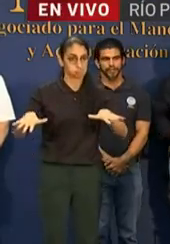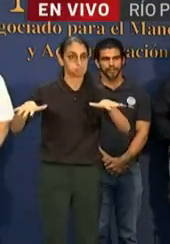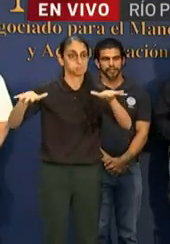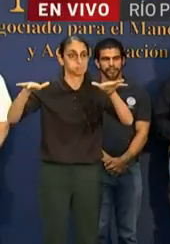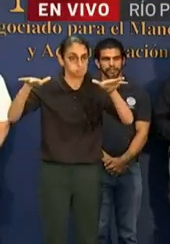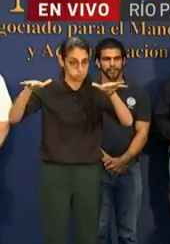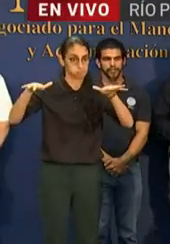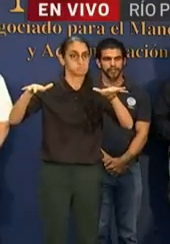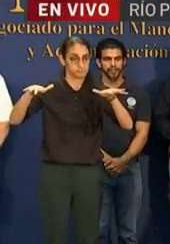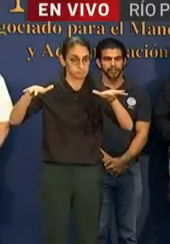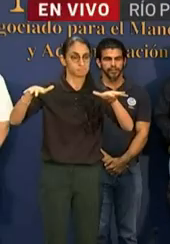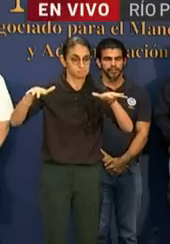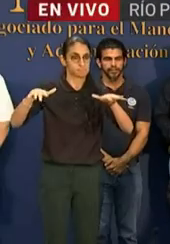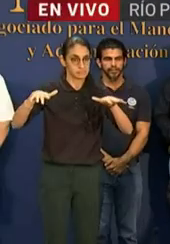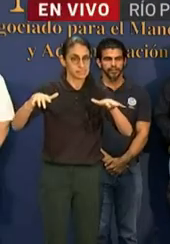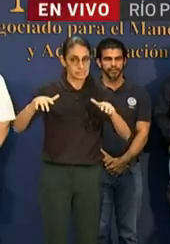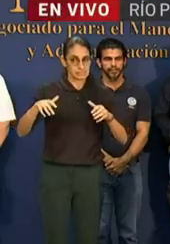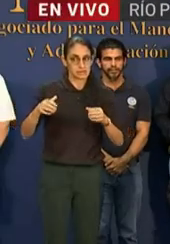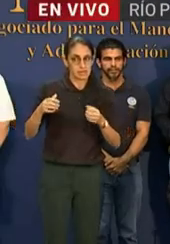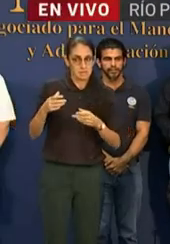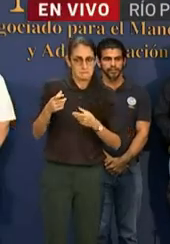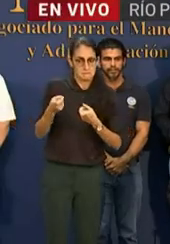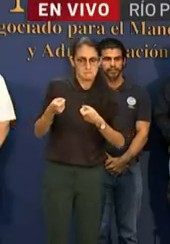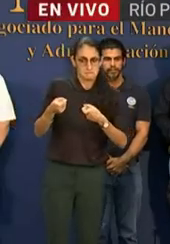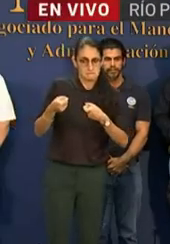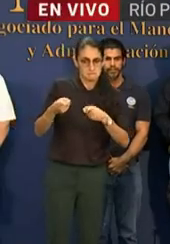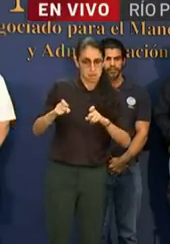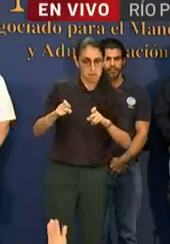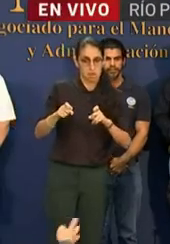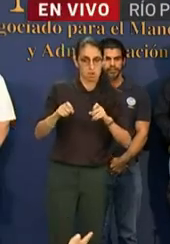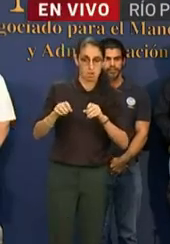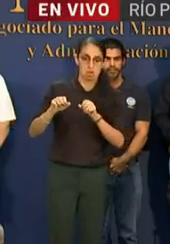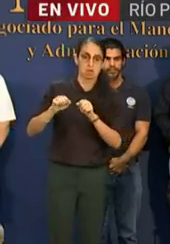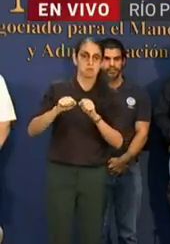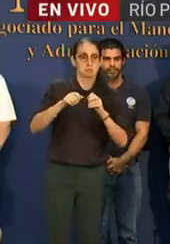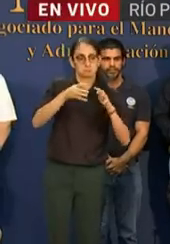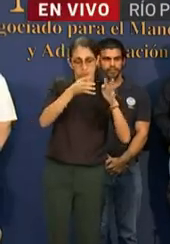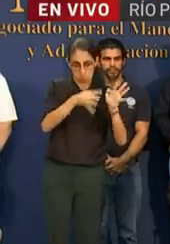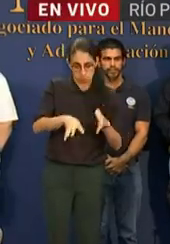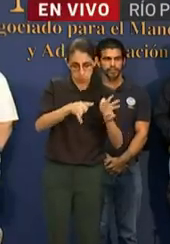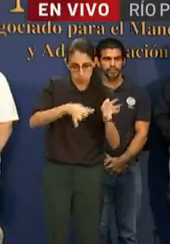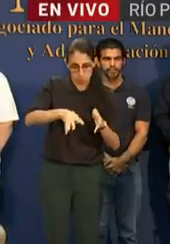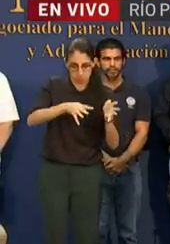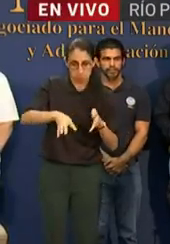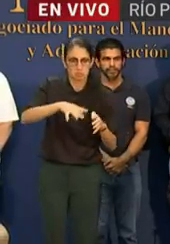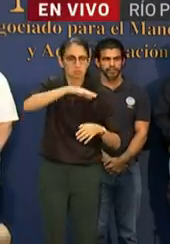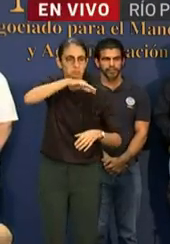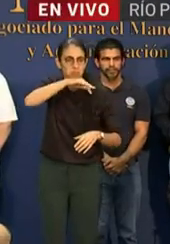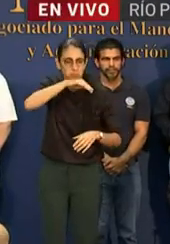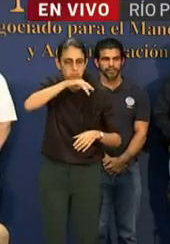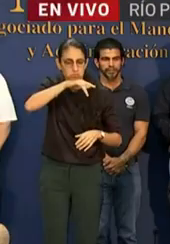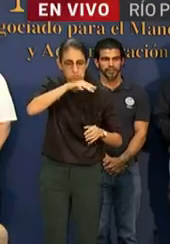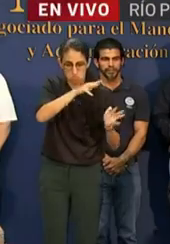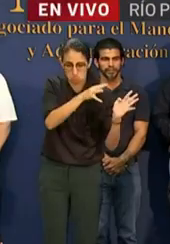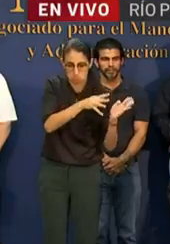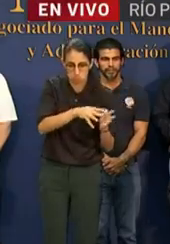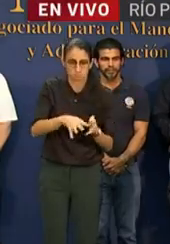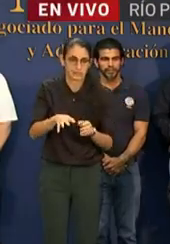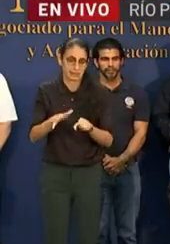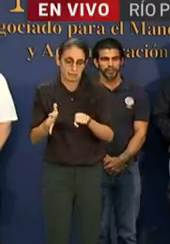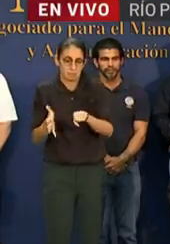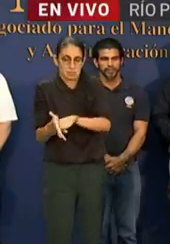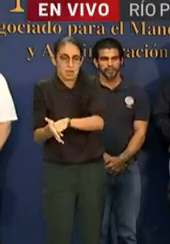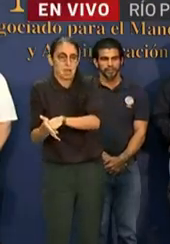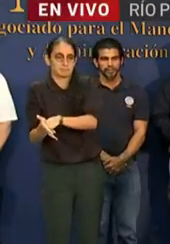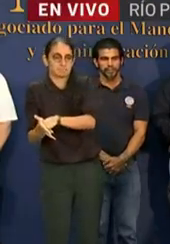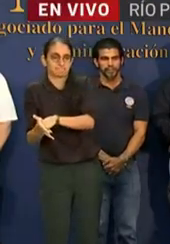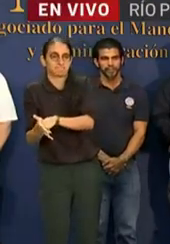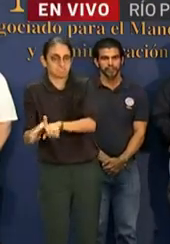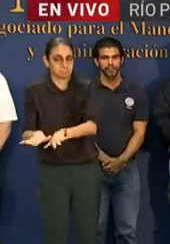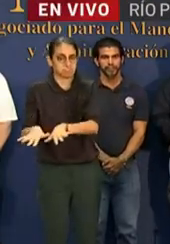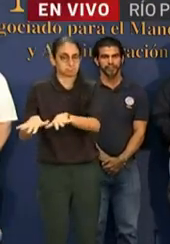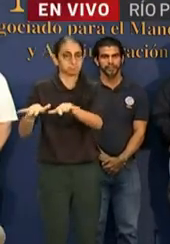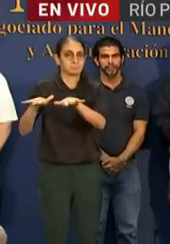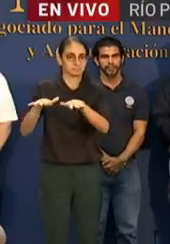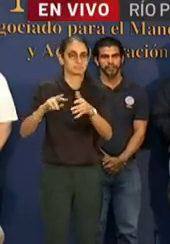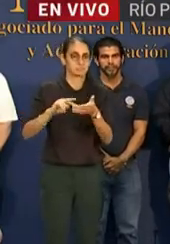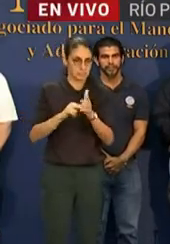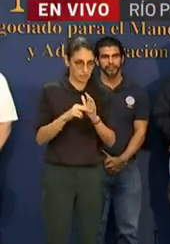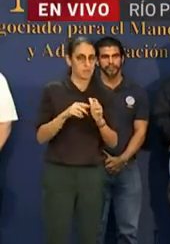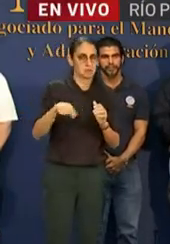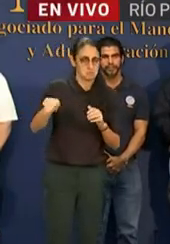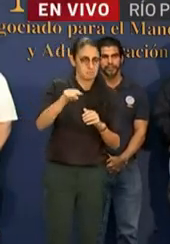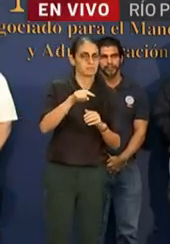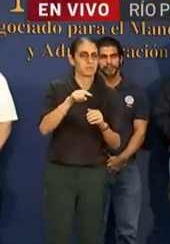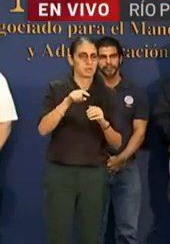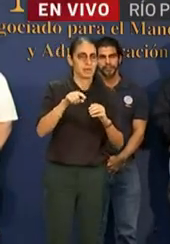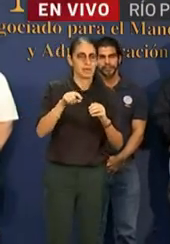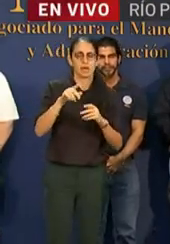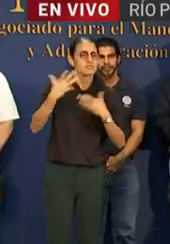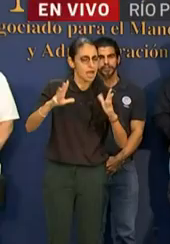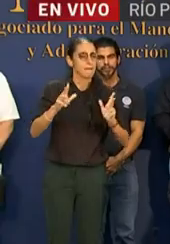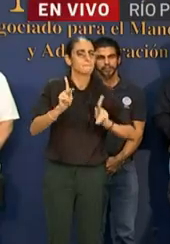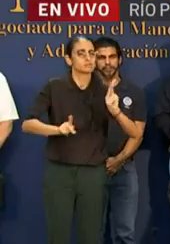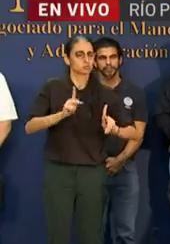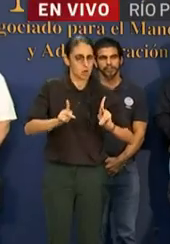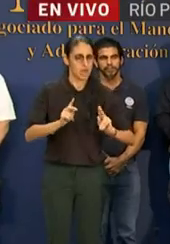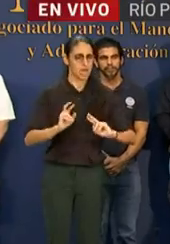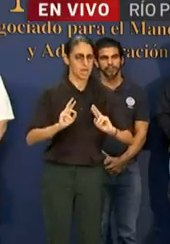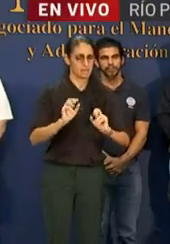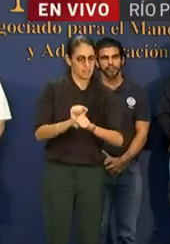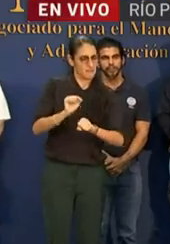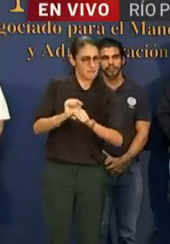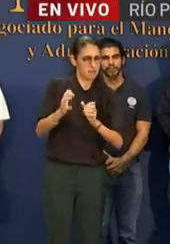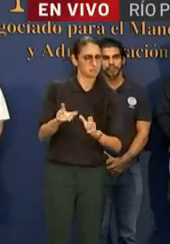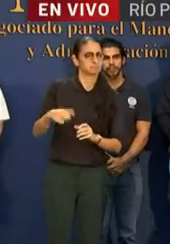CON LAS CONDICIONES DEL TIEMPO